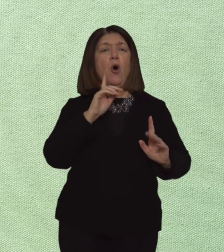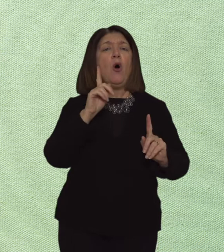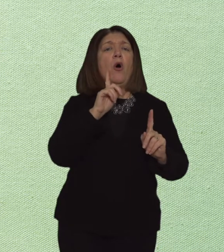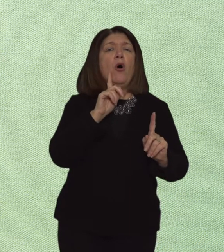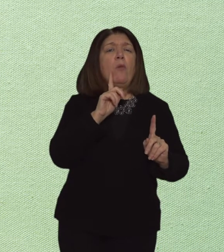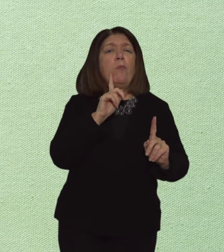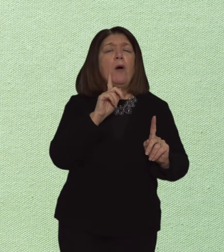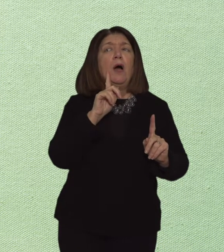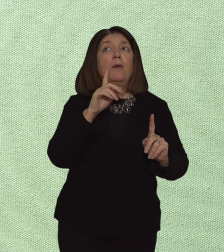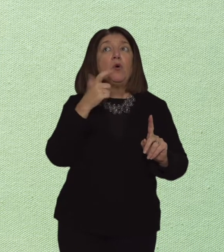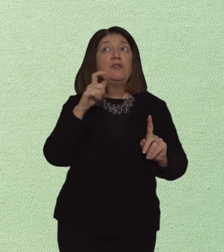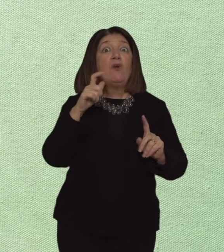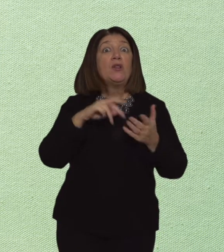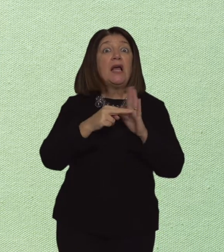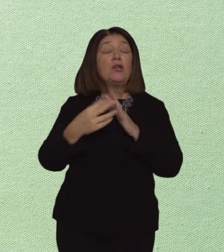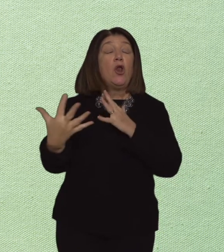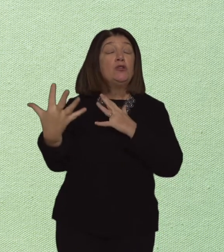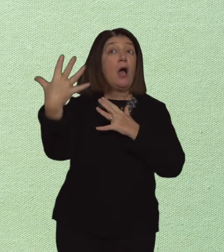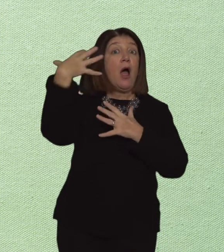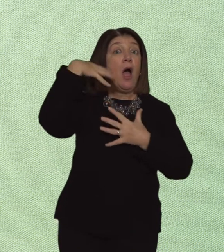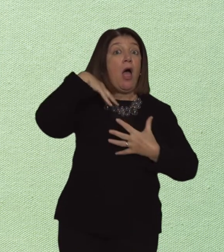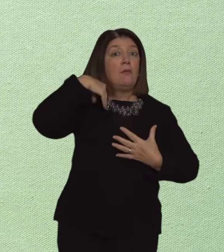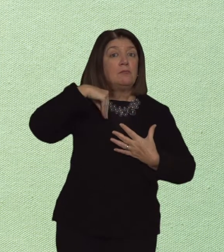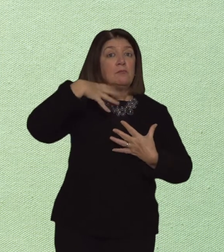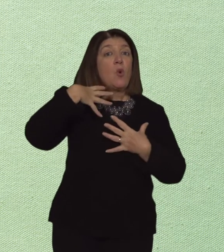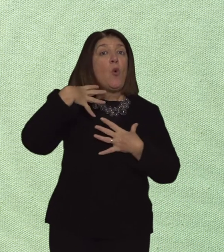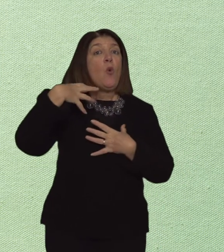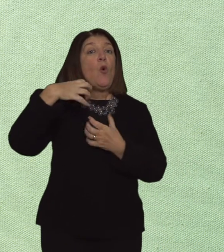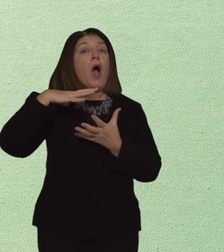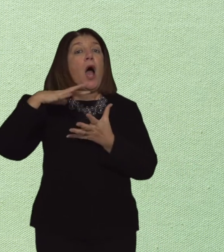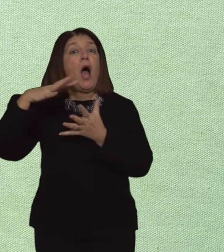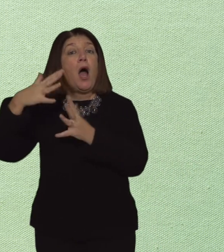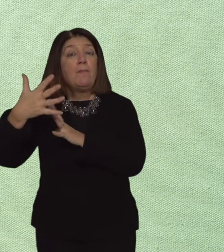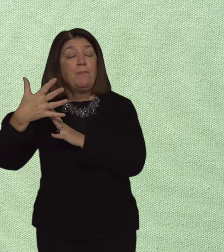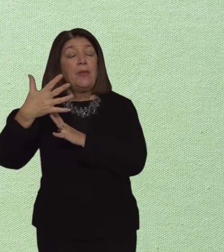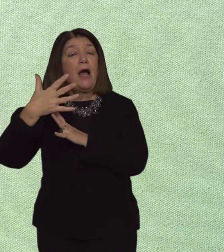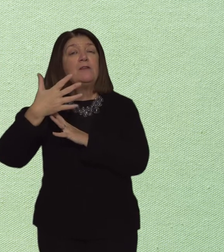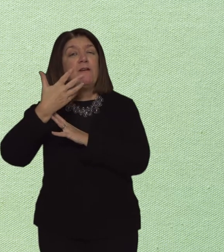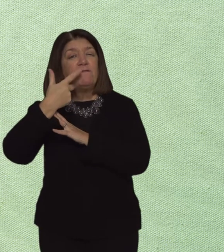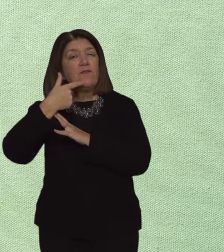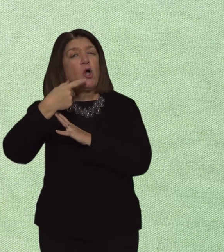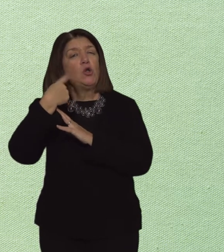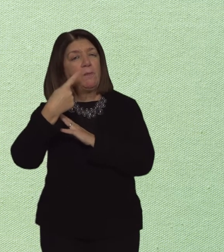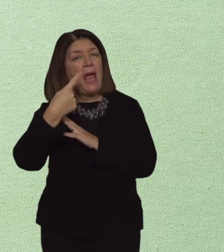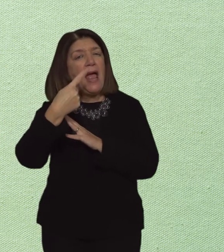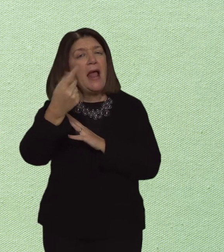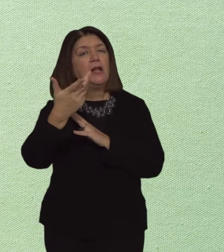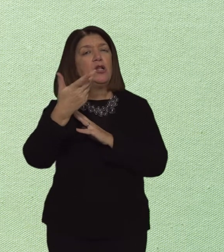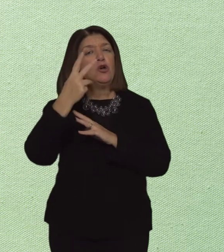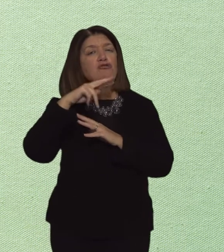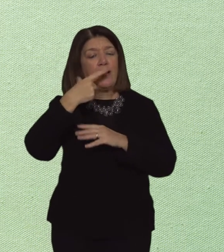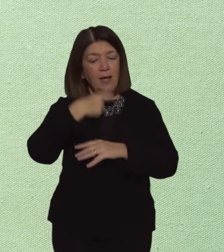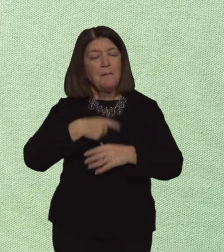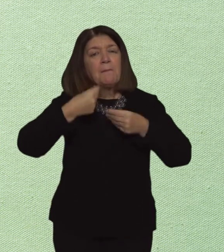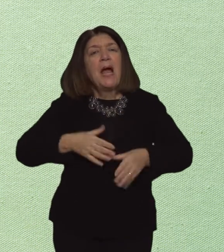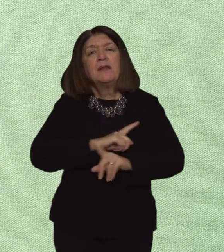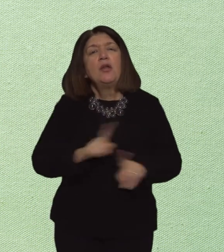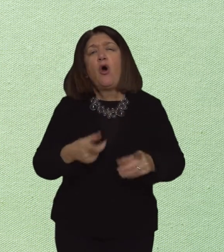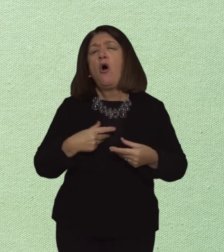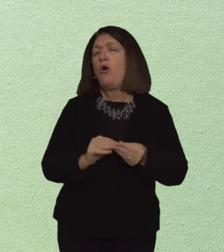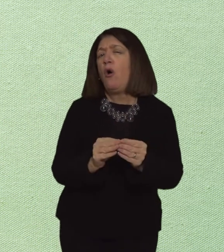Questo ha a che fare di nuovo con la comprensione dell'identità a livello statico e immutabile